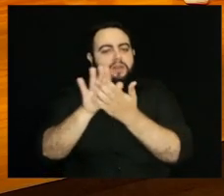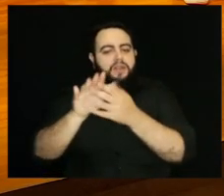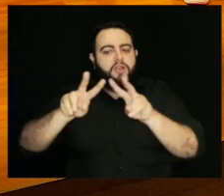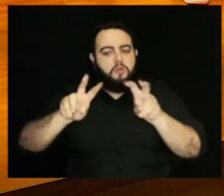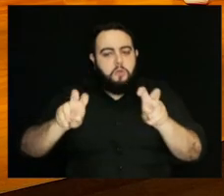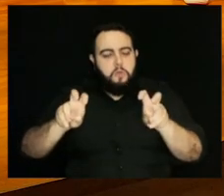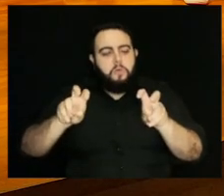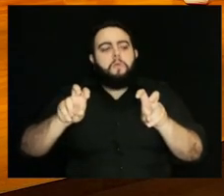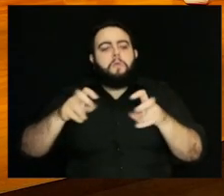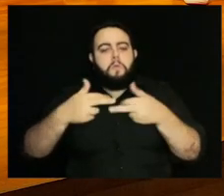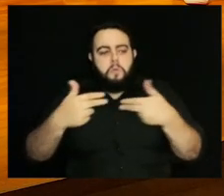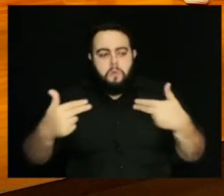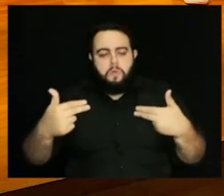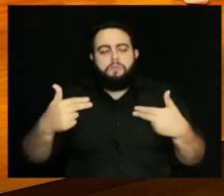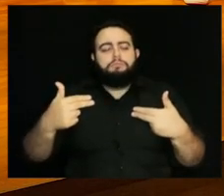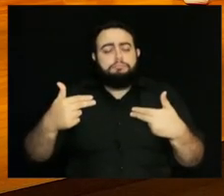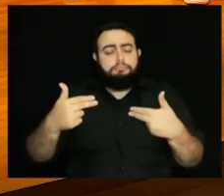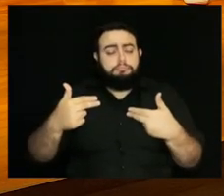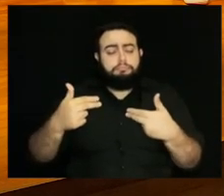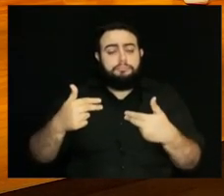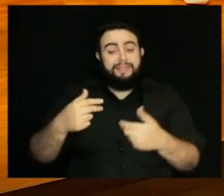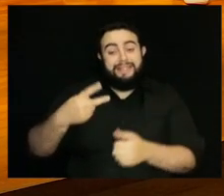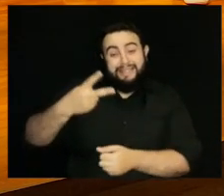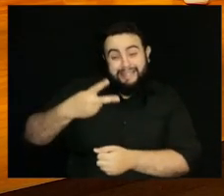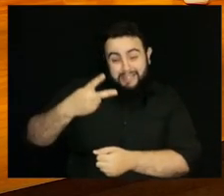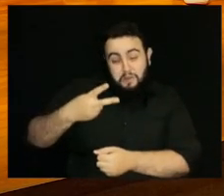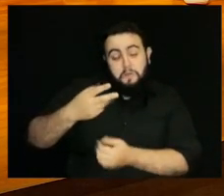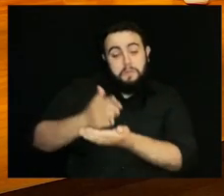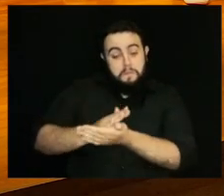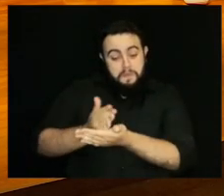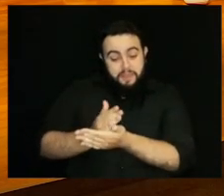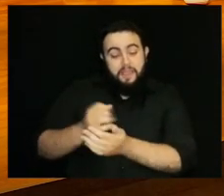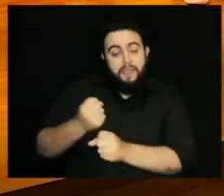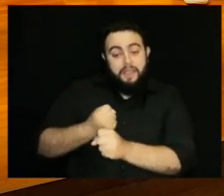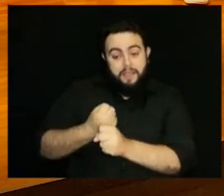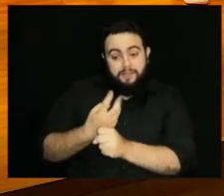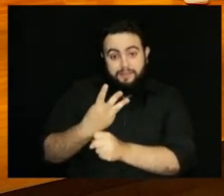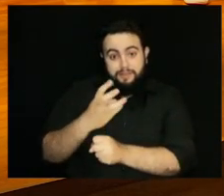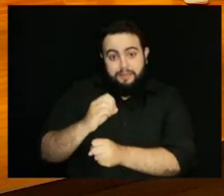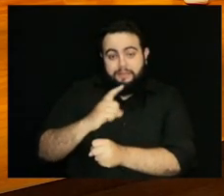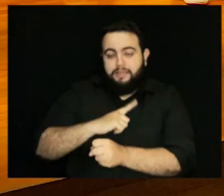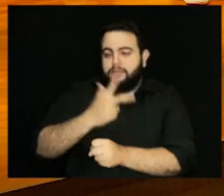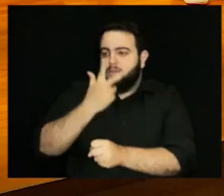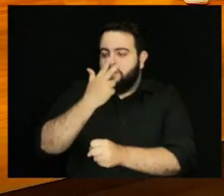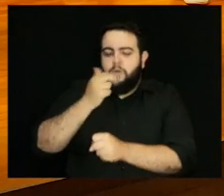músicas do Lupicínio. E daí nessa segunda metade de anos 30 tem uma febre de samba na cidade que